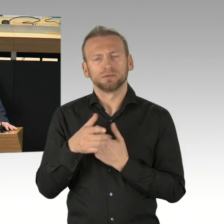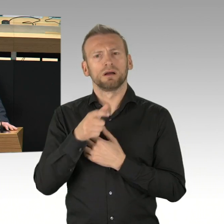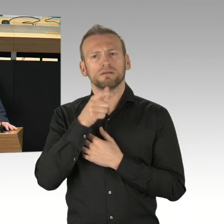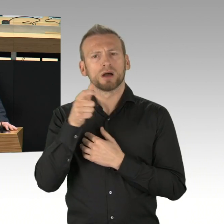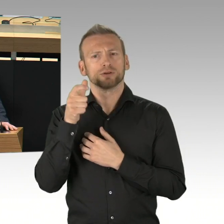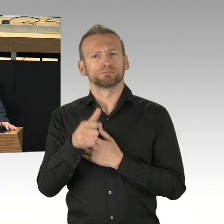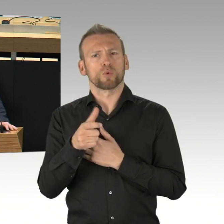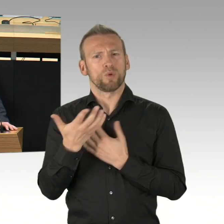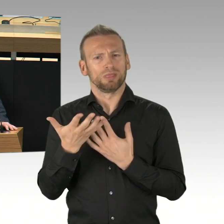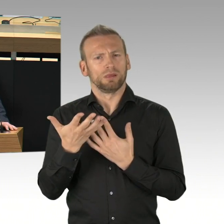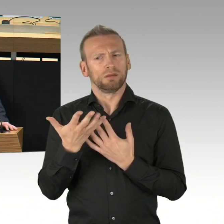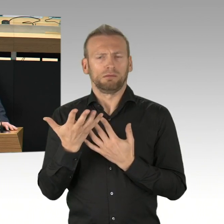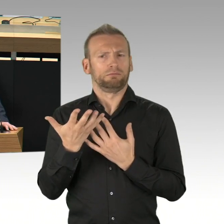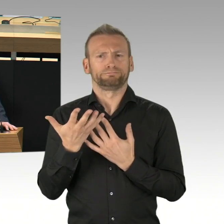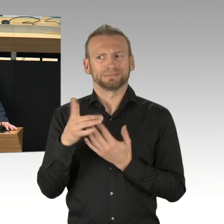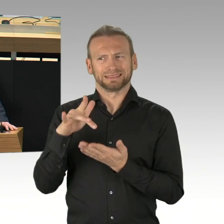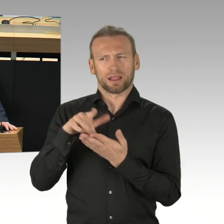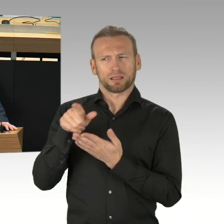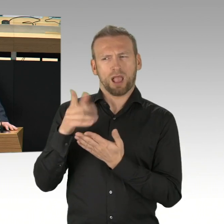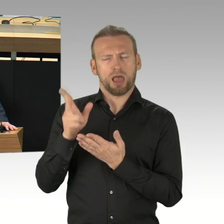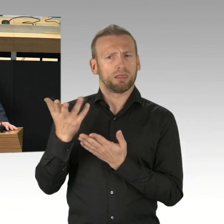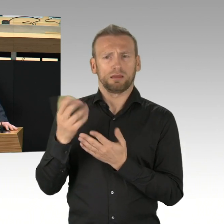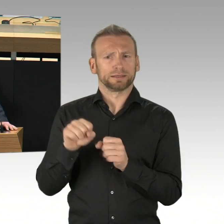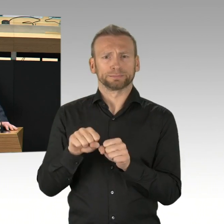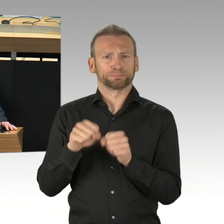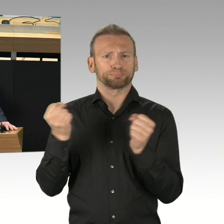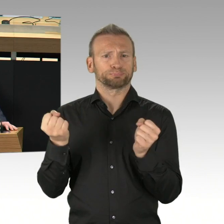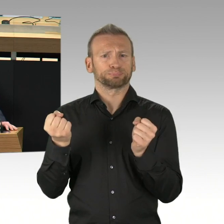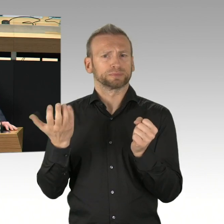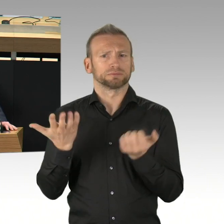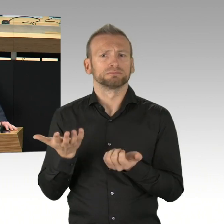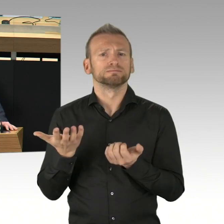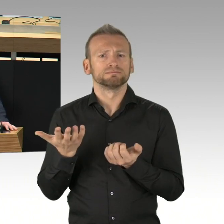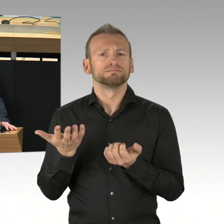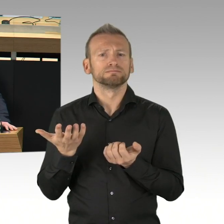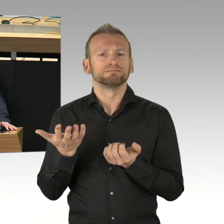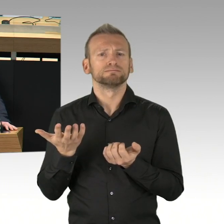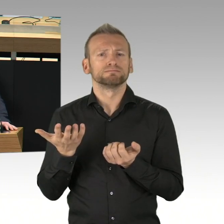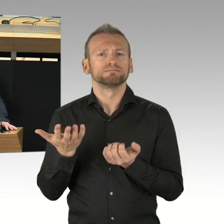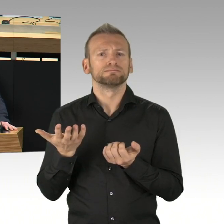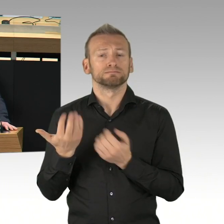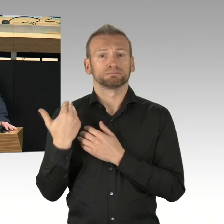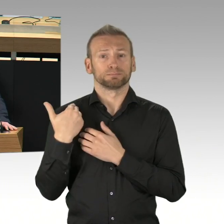die gesamten Klagerisiken auf die Mieter ab. Auf eine Absenkung der Miete können nur jene hoffen,